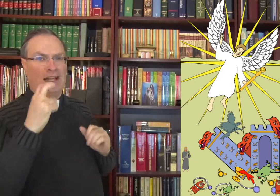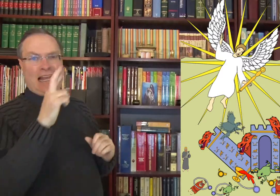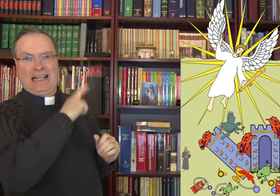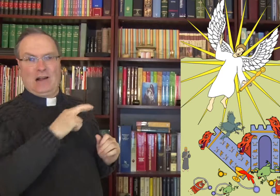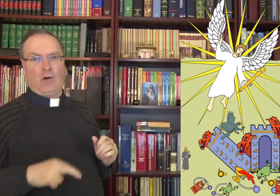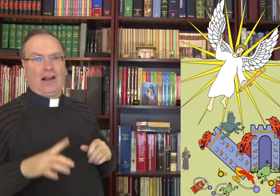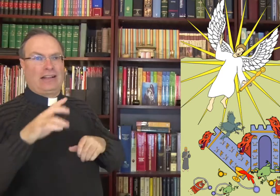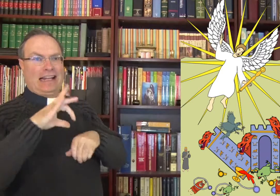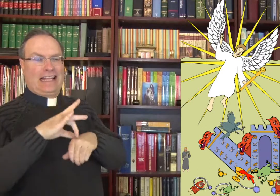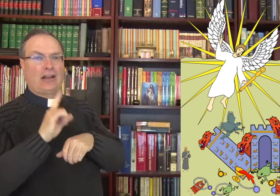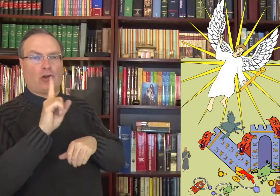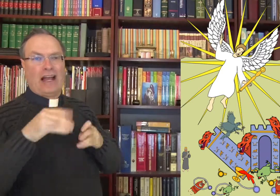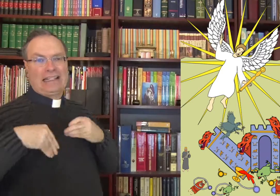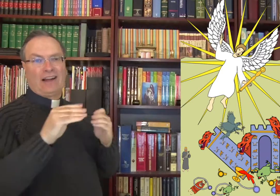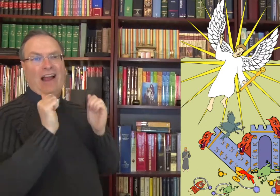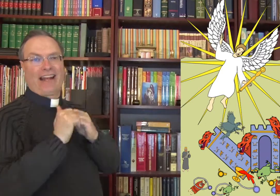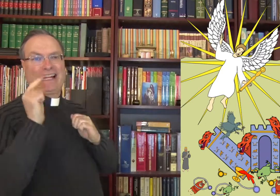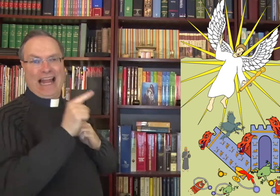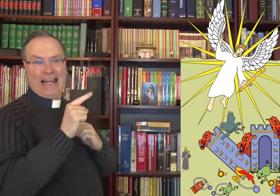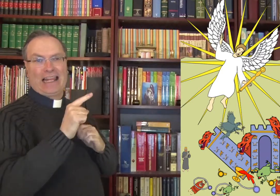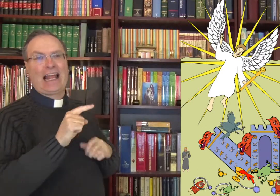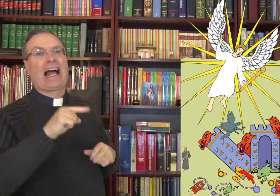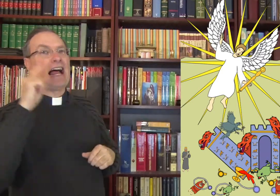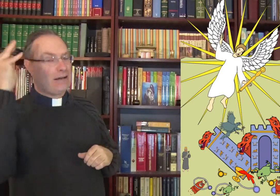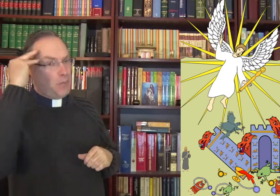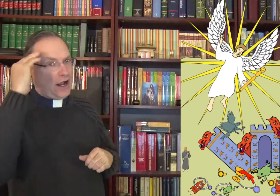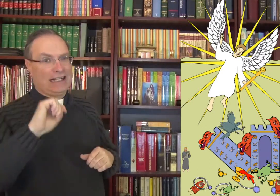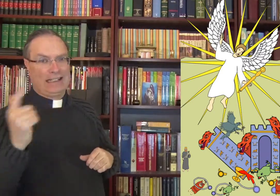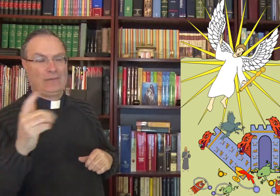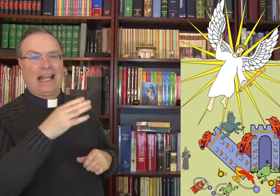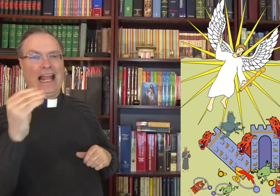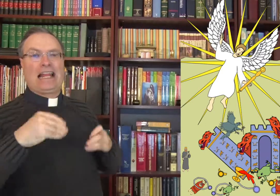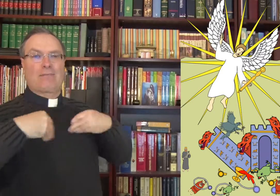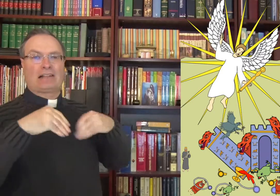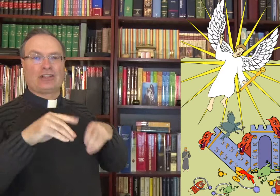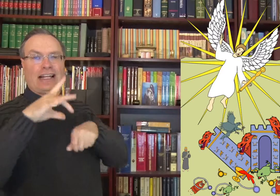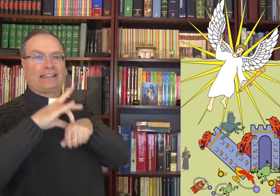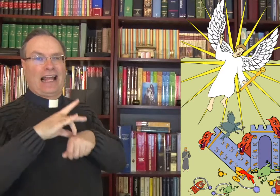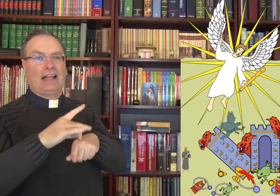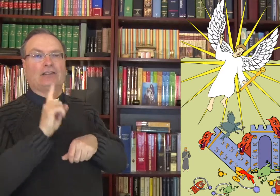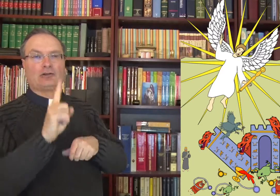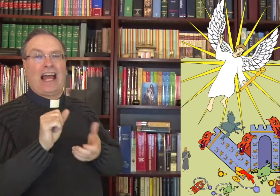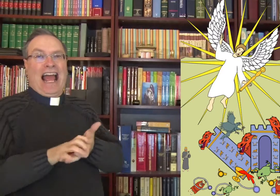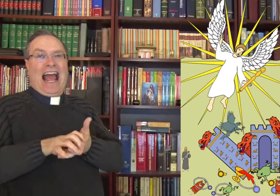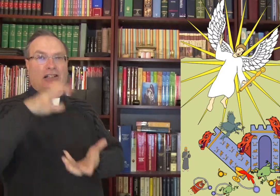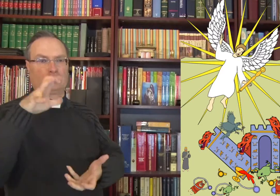les rois de la terre se sont livrés avec elle à l'immoralité et les marchands de la terre se sont enrichis